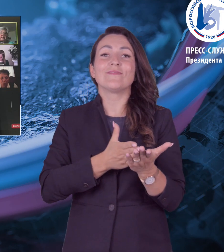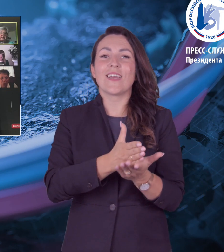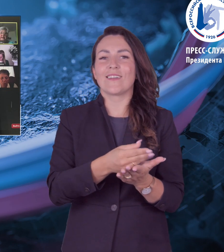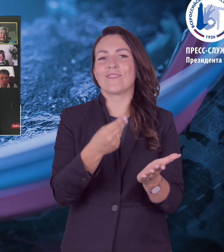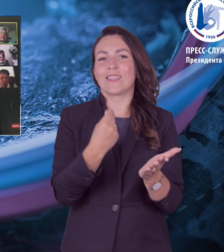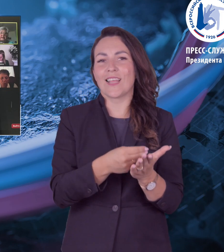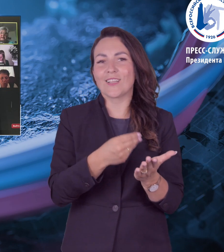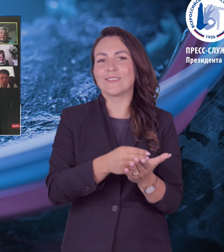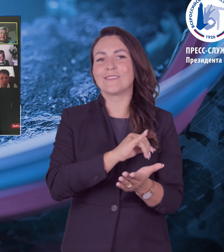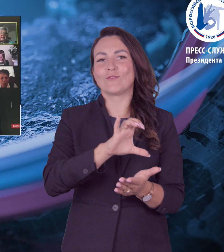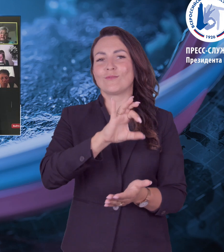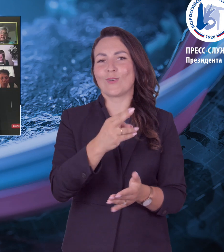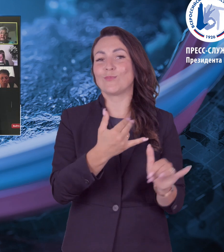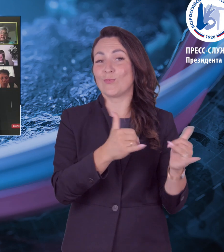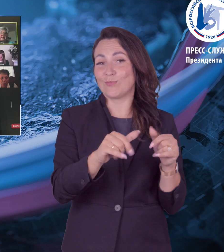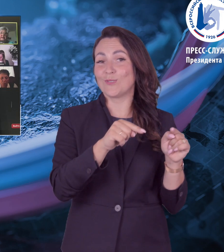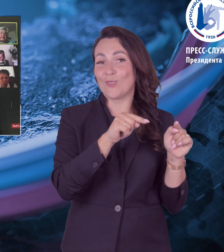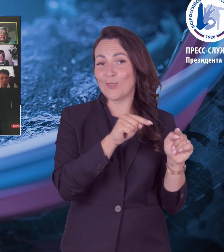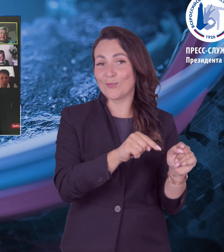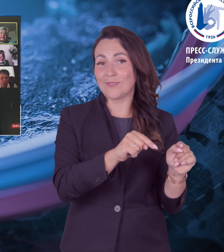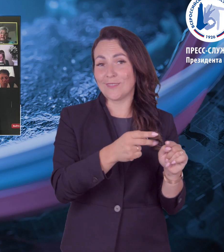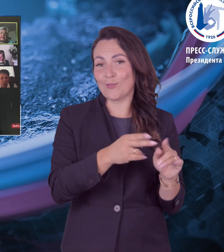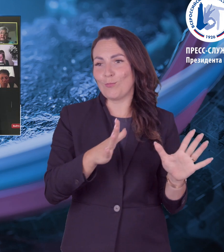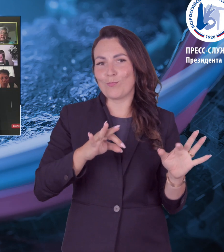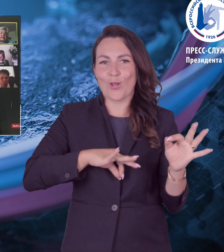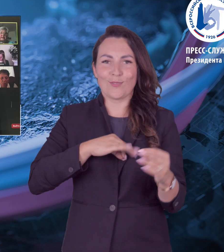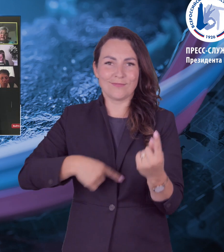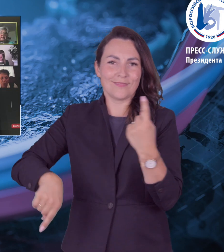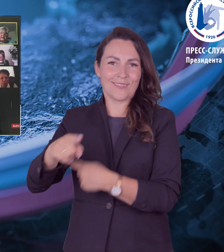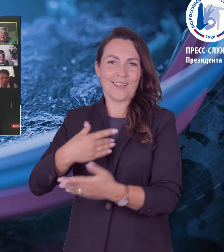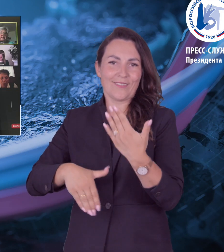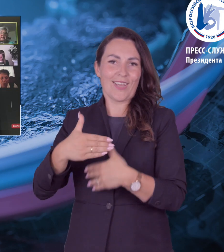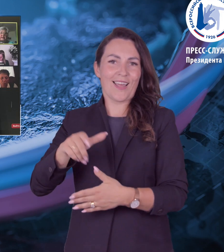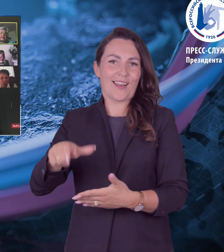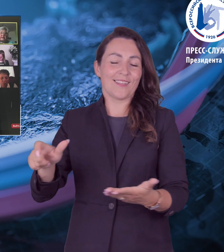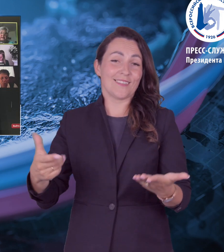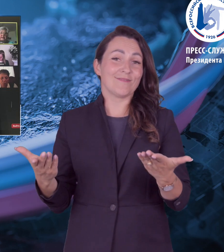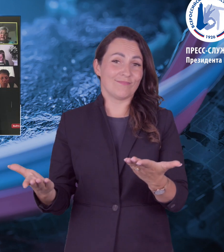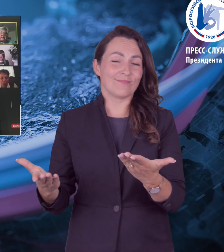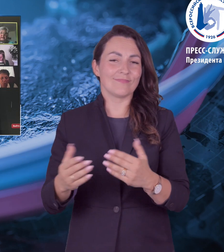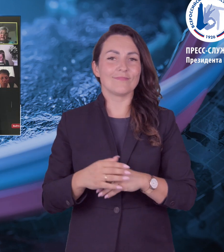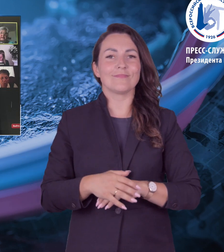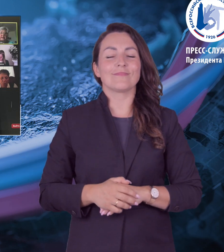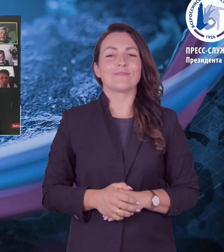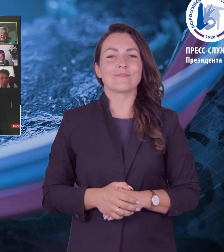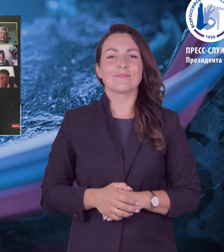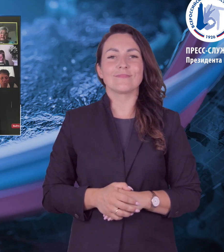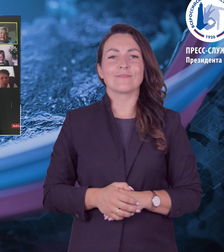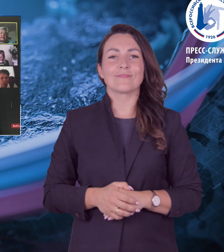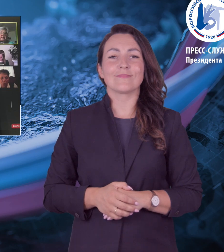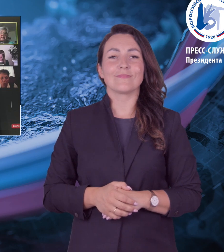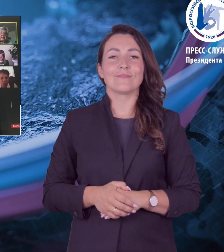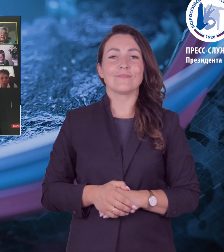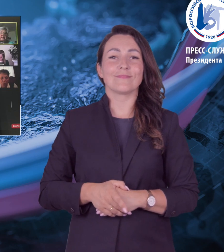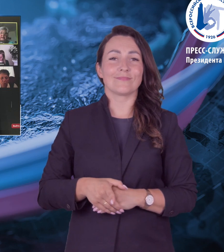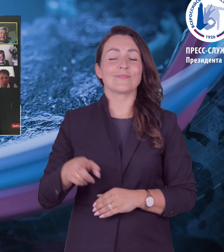в сфере финансовых, социальных услуг, которыми пользуются инвалиды», сказал Станислав Иванов.